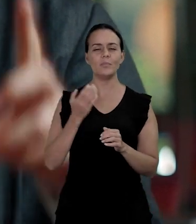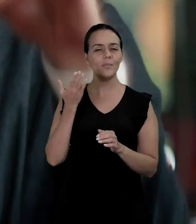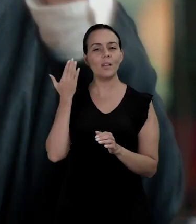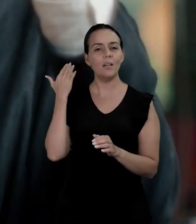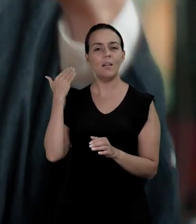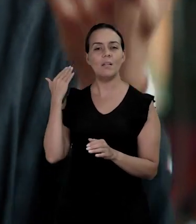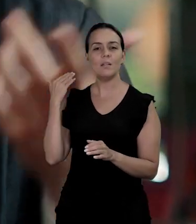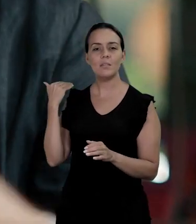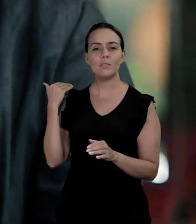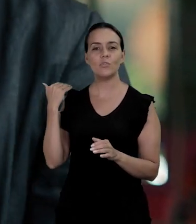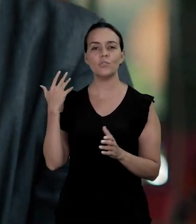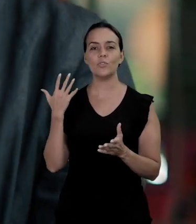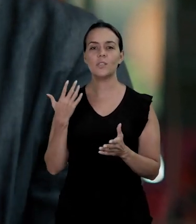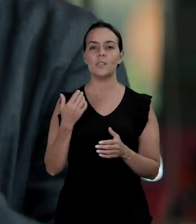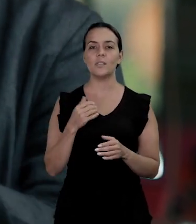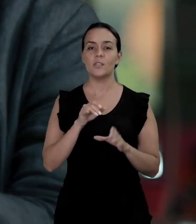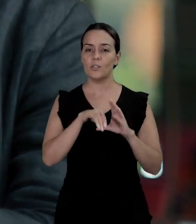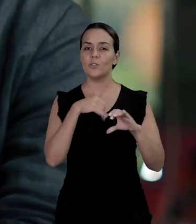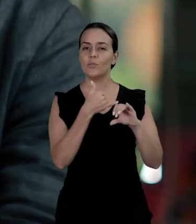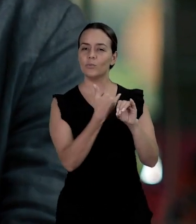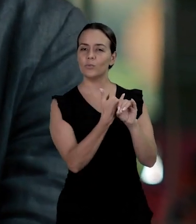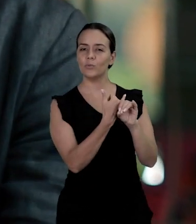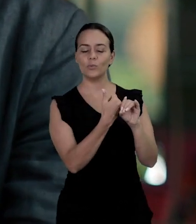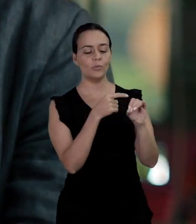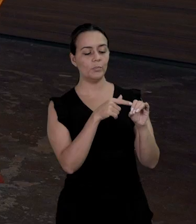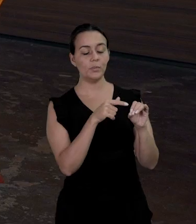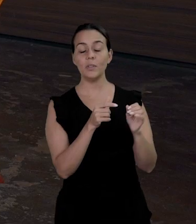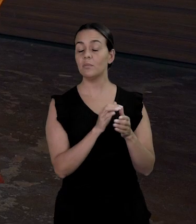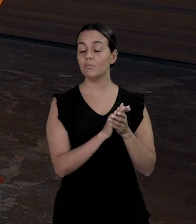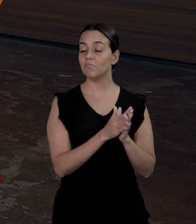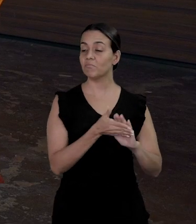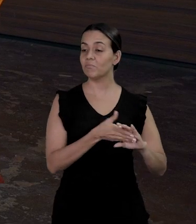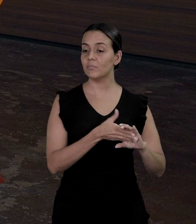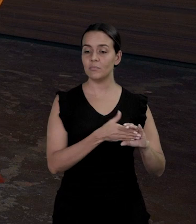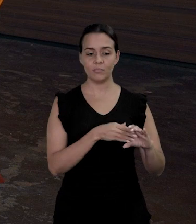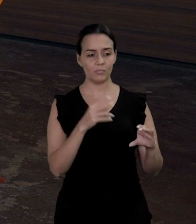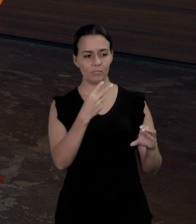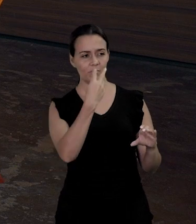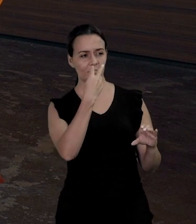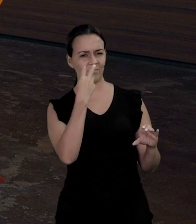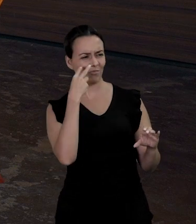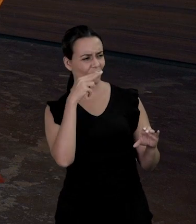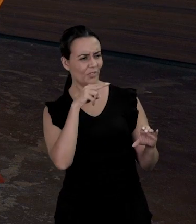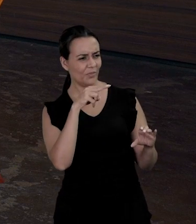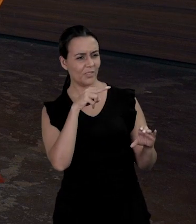Minha câmera é parada, não tem nenhuma inovação audiovisual ali. Dá para você lavar uma louça, eu já sei sua cara, eu vou ficar te ouvindo.